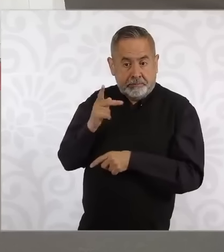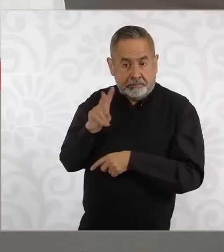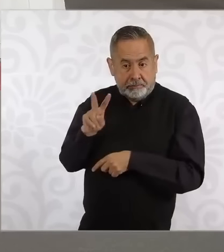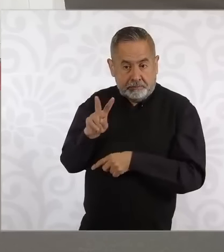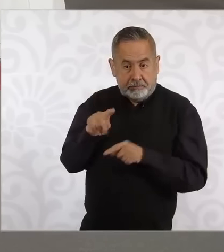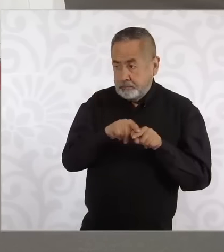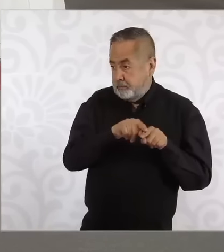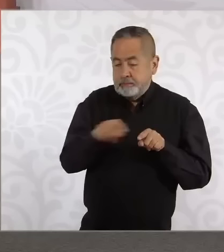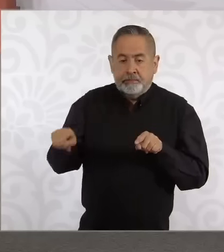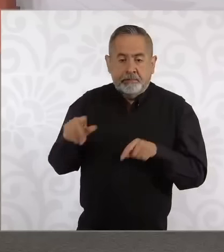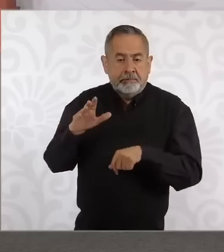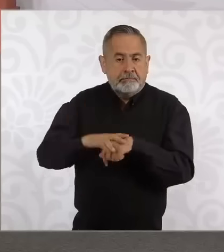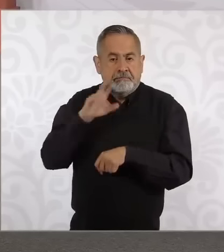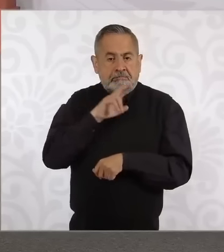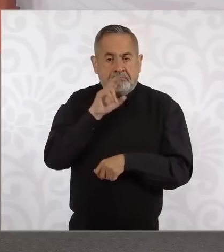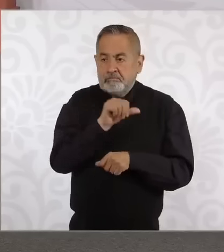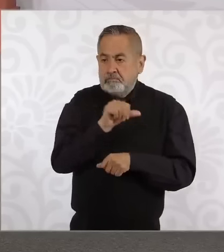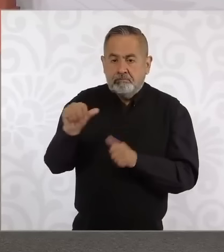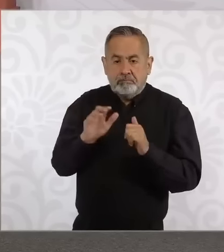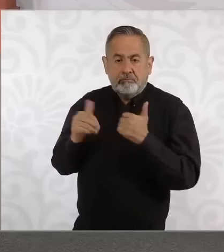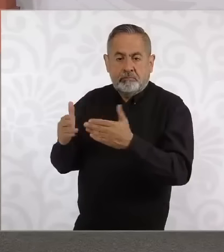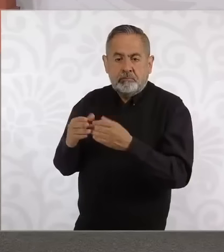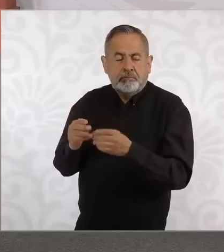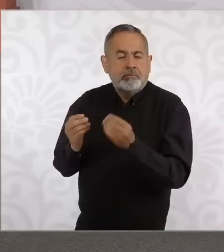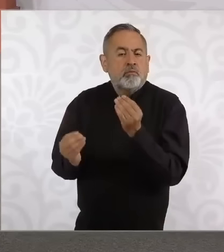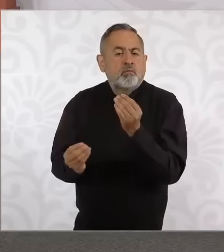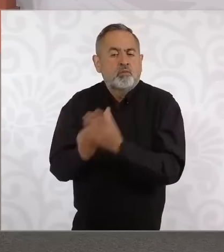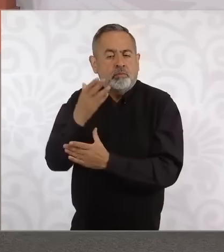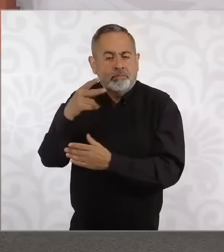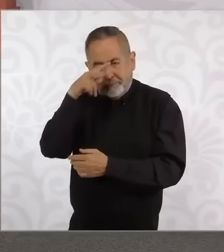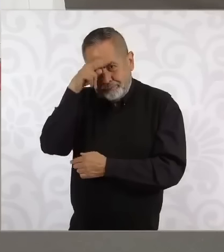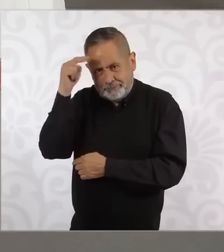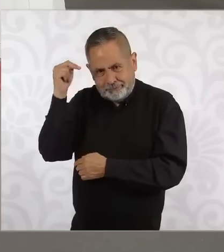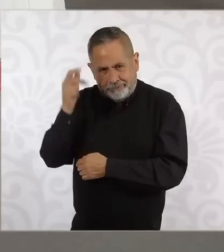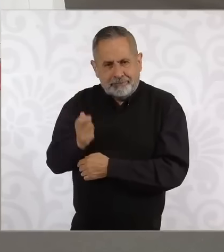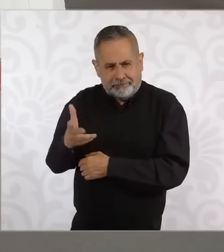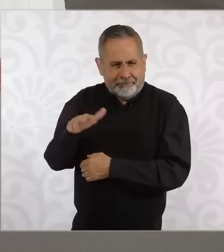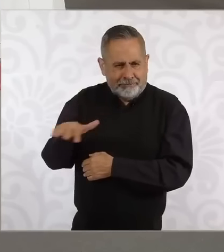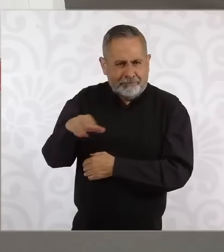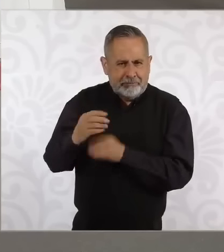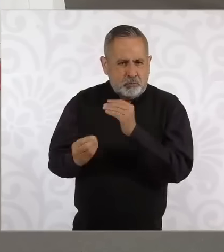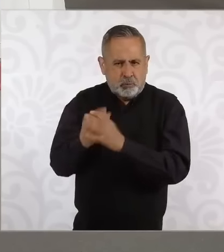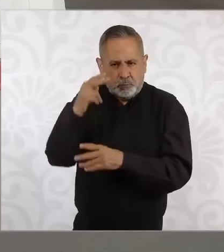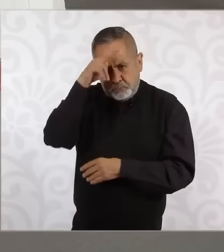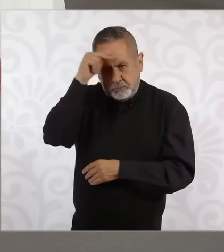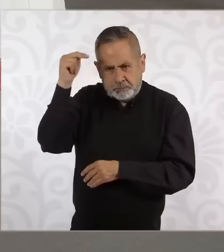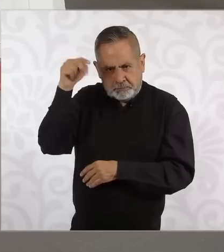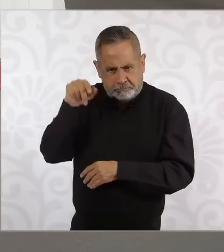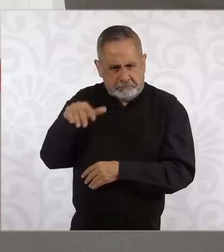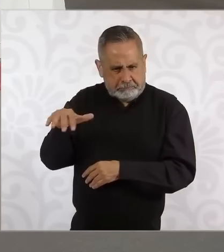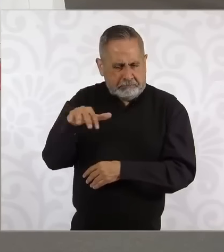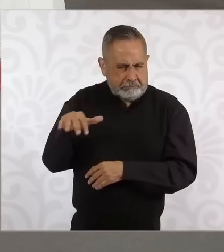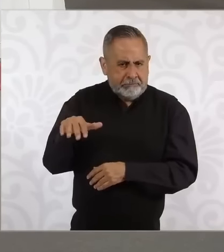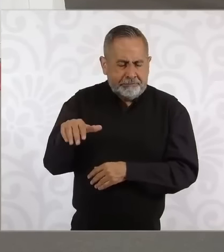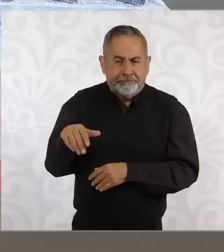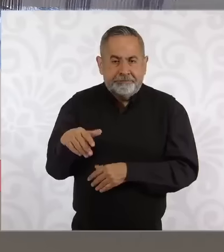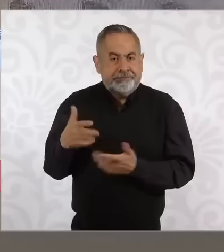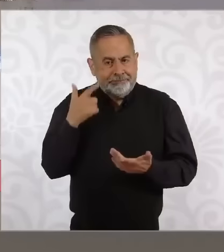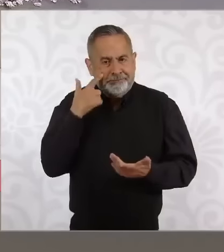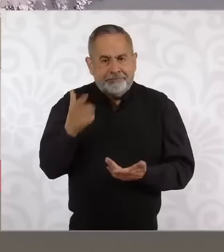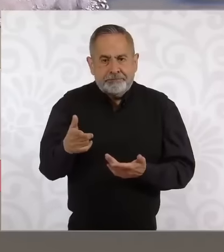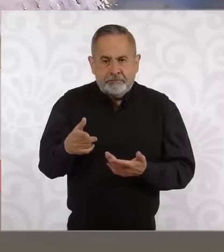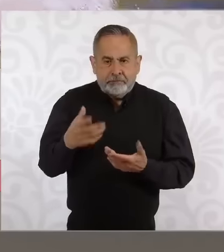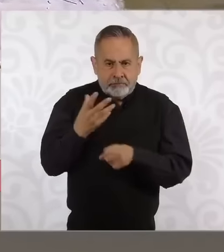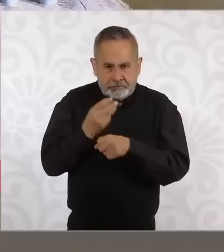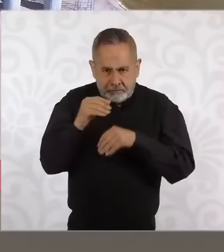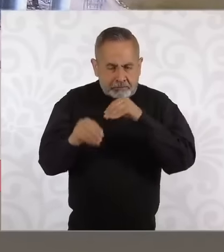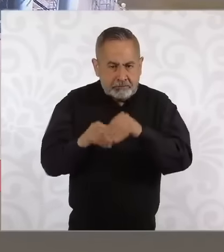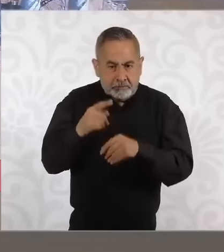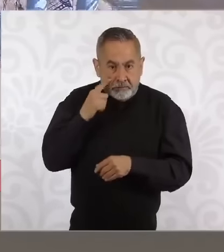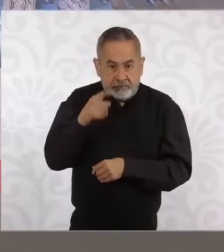mucho más rápido al Nuevo Nayarit. Así es. Eh, ya como ven la estructura, sobre todo en las zonas